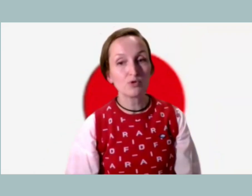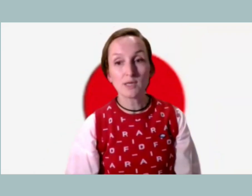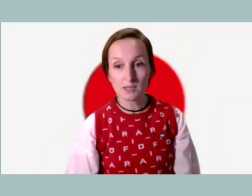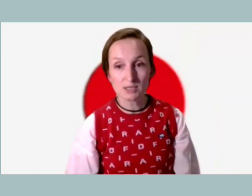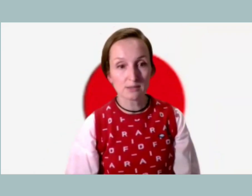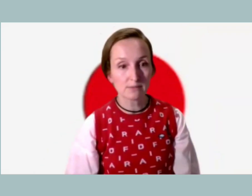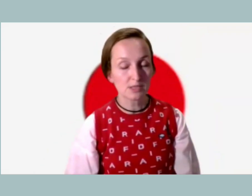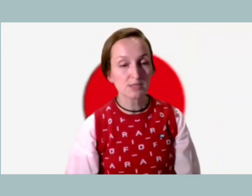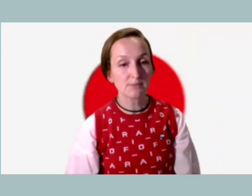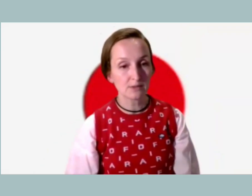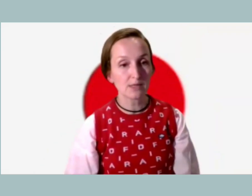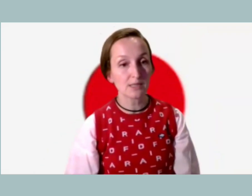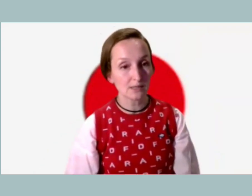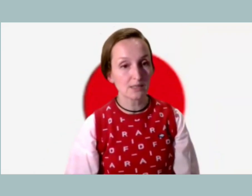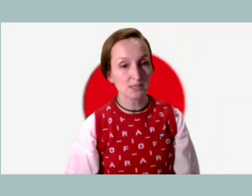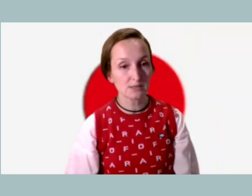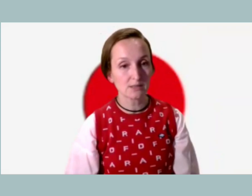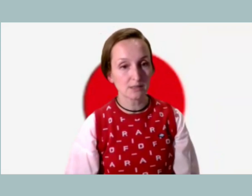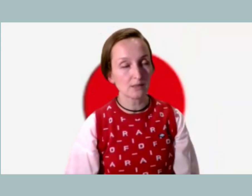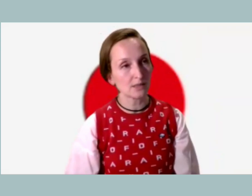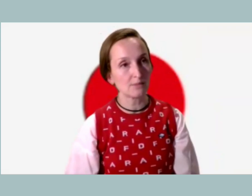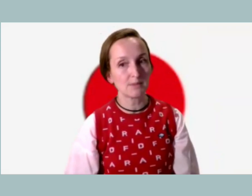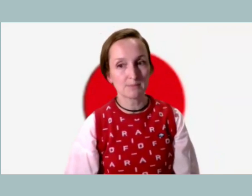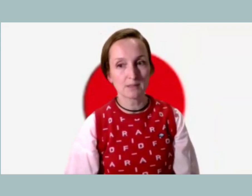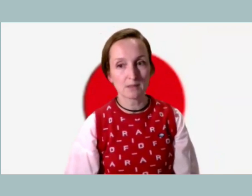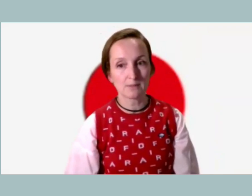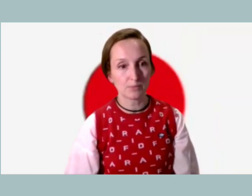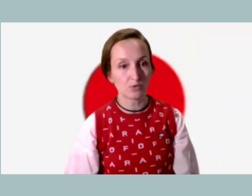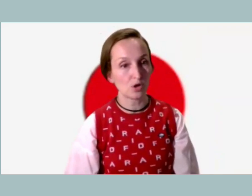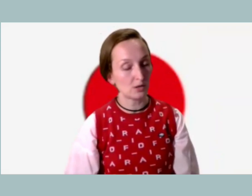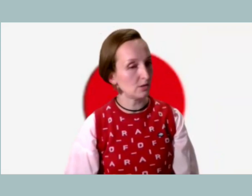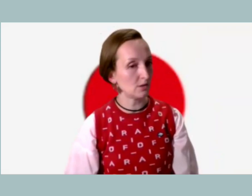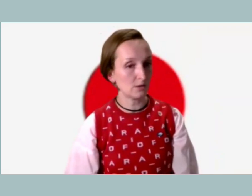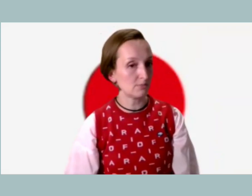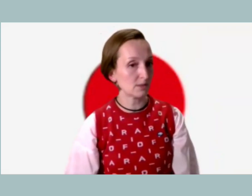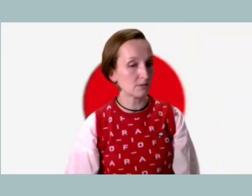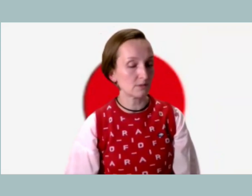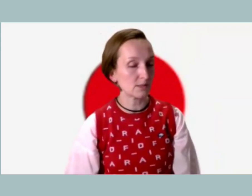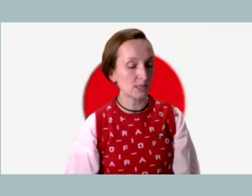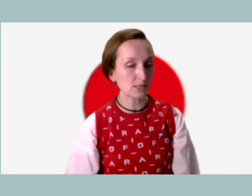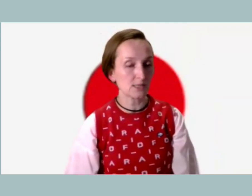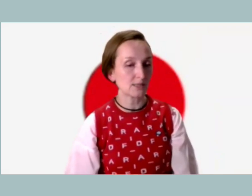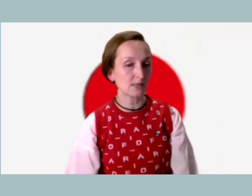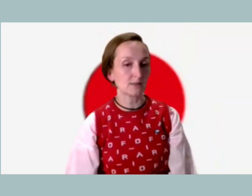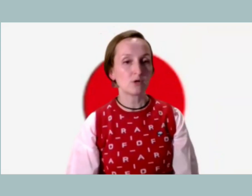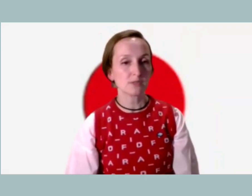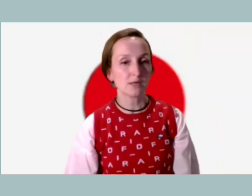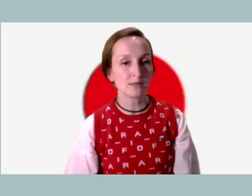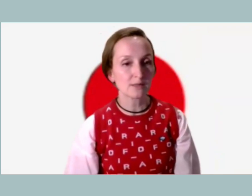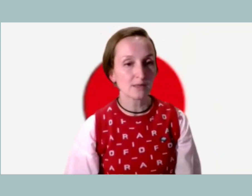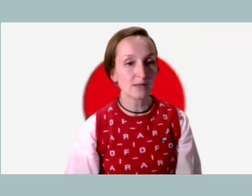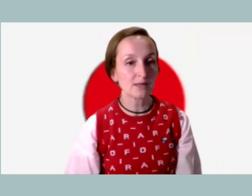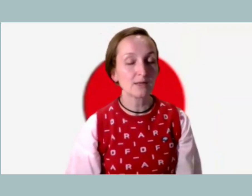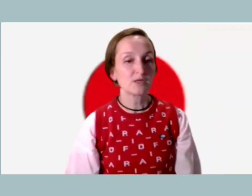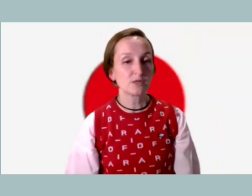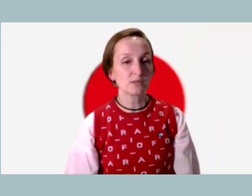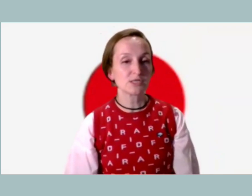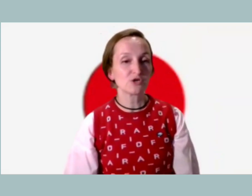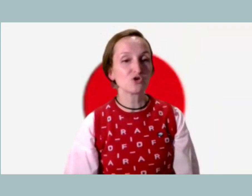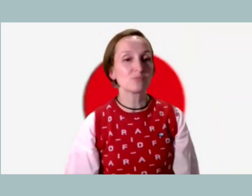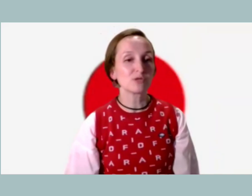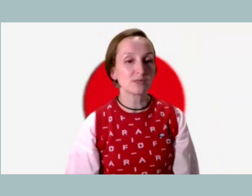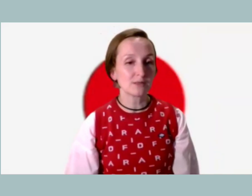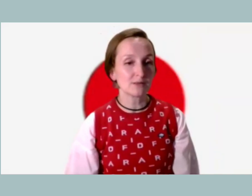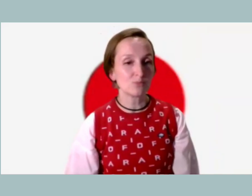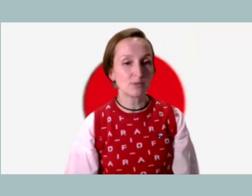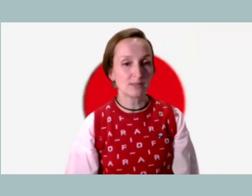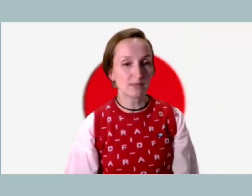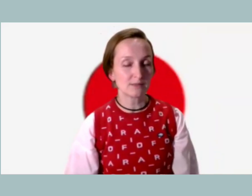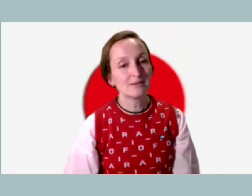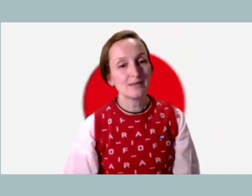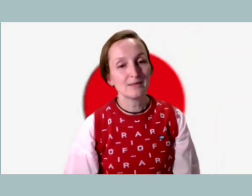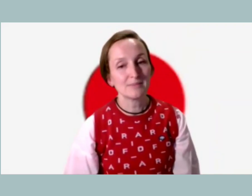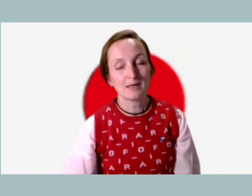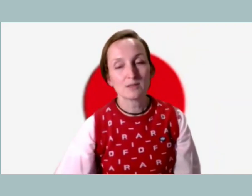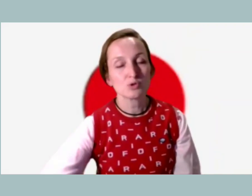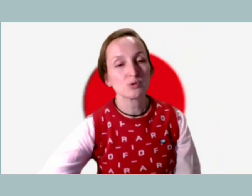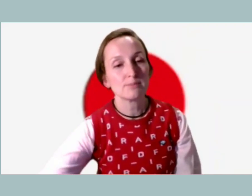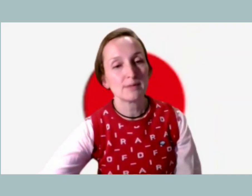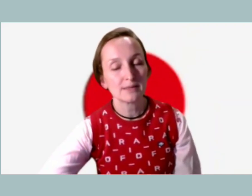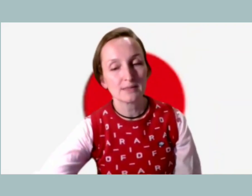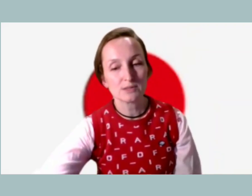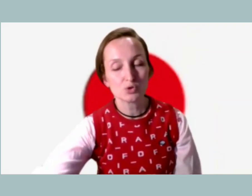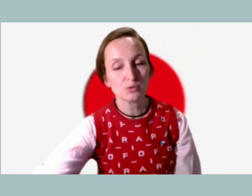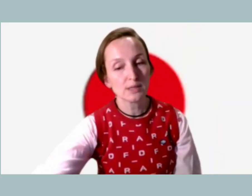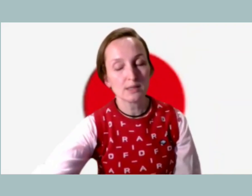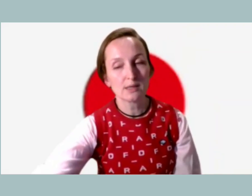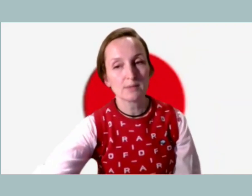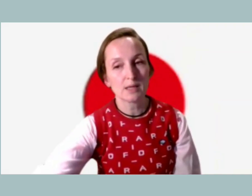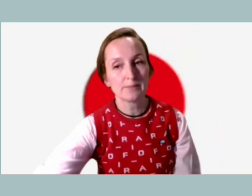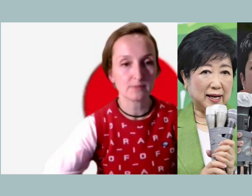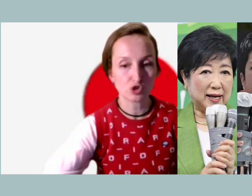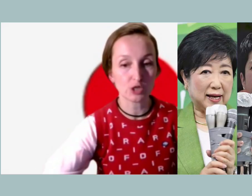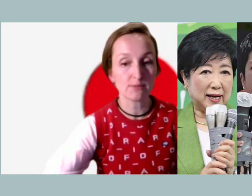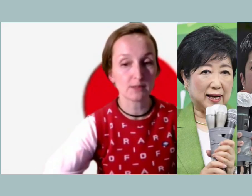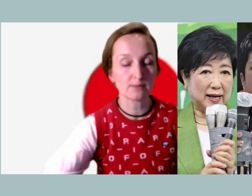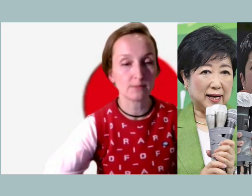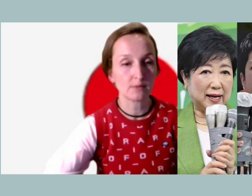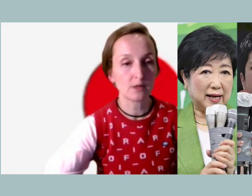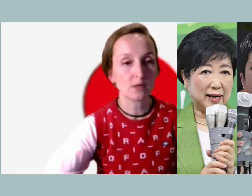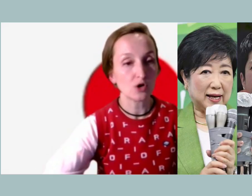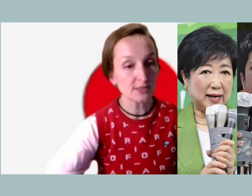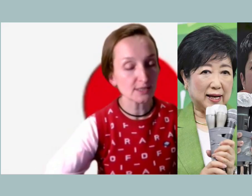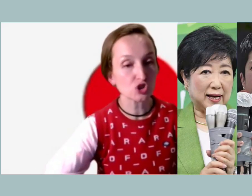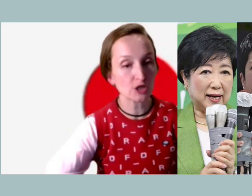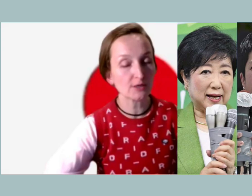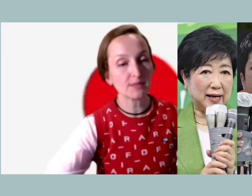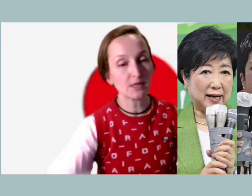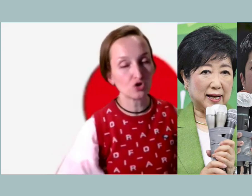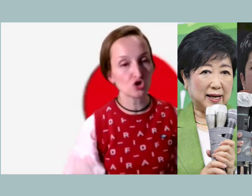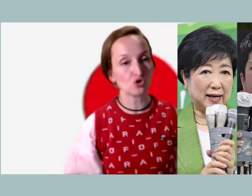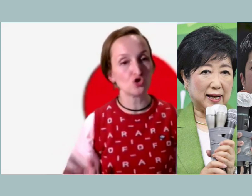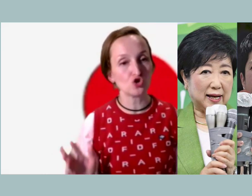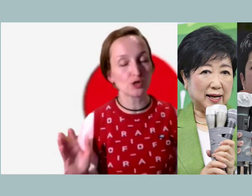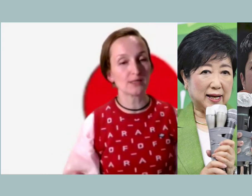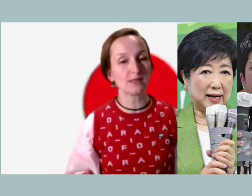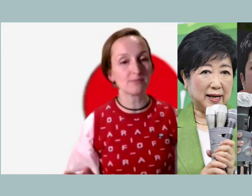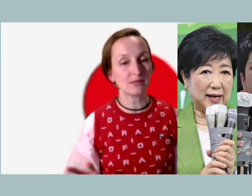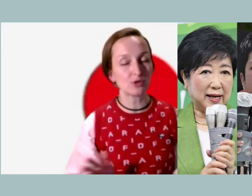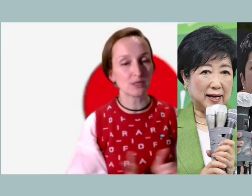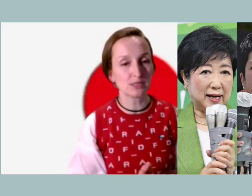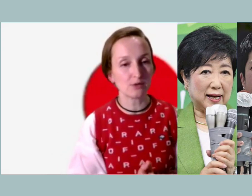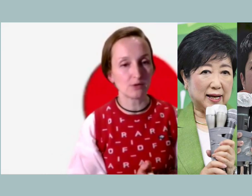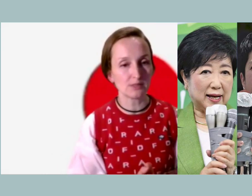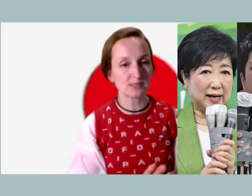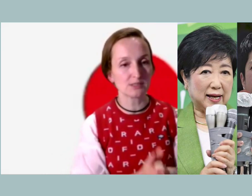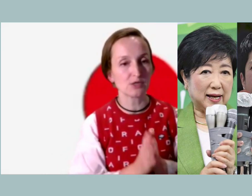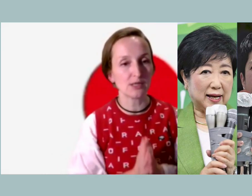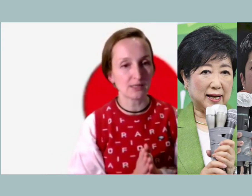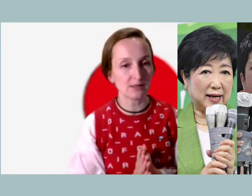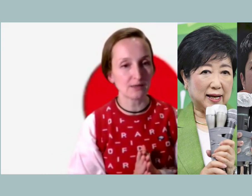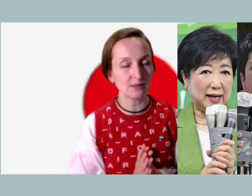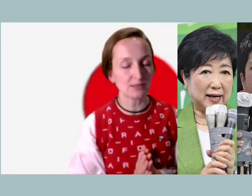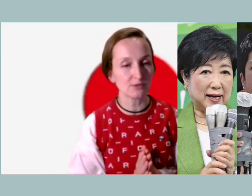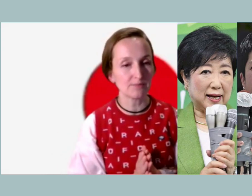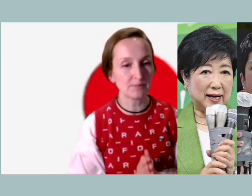Bu genç, İshimaru 40 yaşında. Beğendin mi? İşte 3 aday ile tanıştık, hangisini seçerdin?